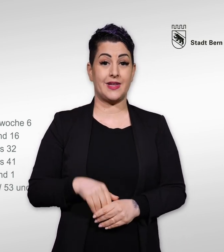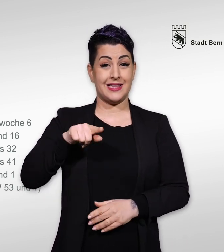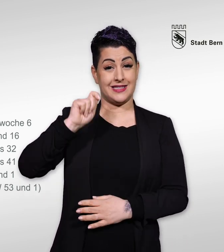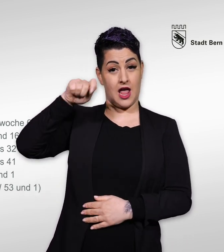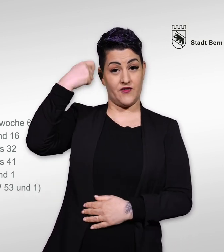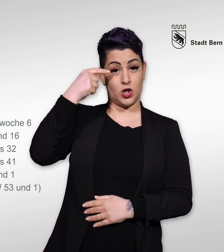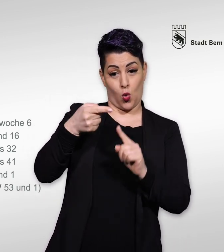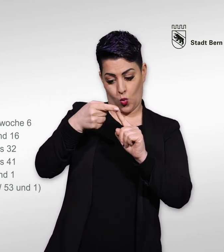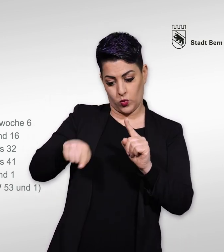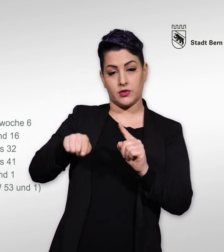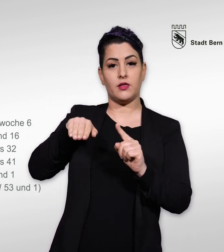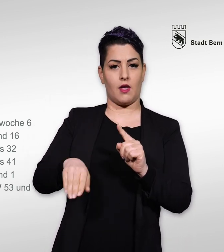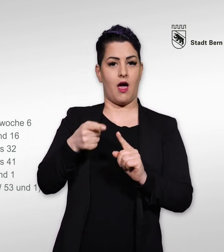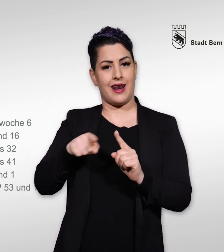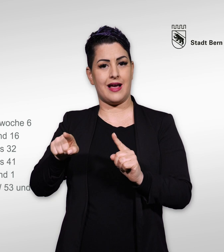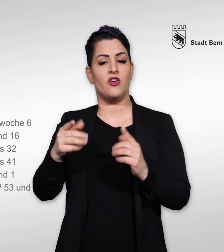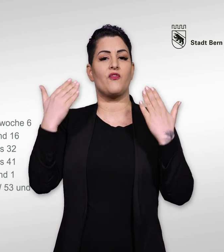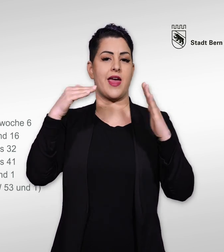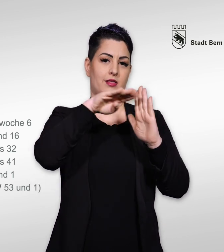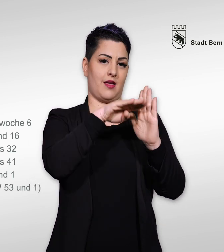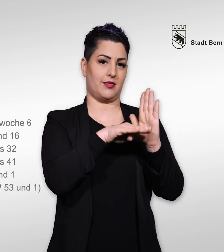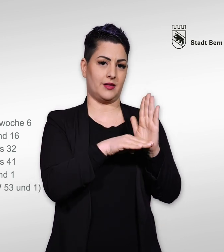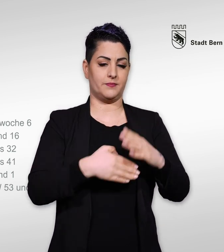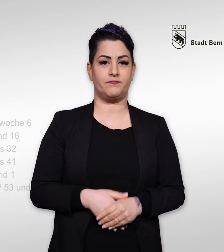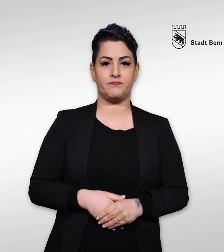Sie finden unter diesem Video einen Link auf die Feriendaten.